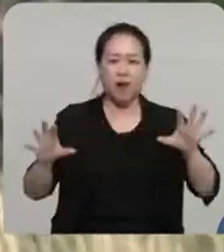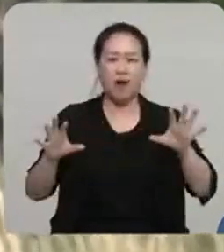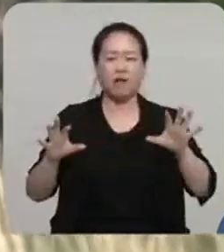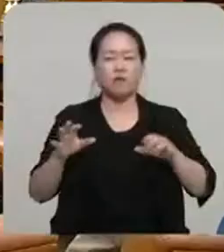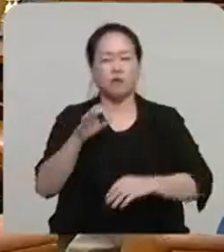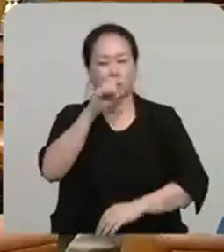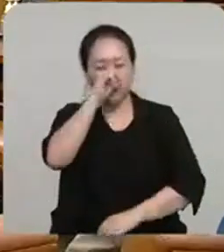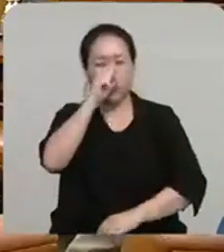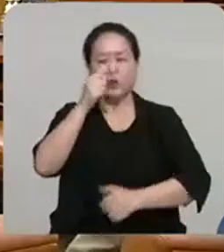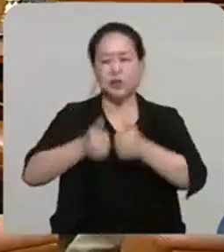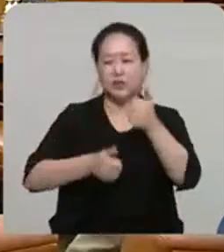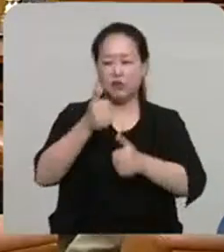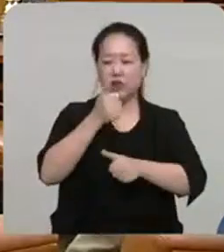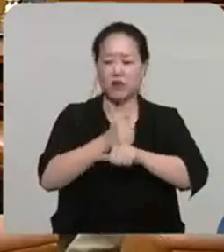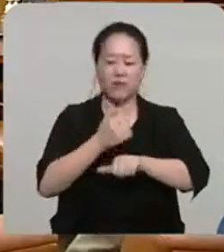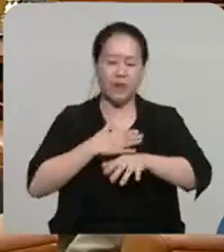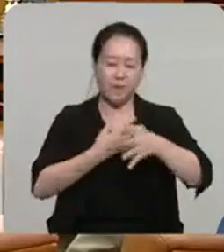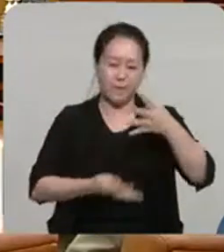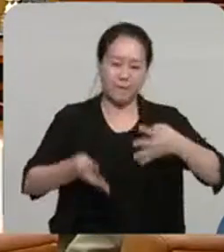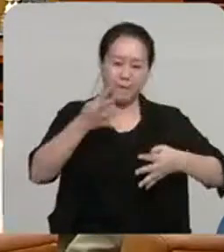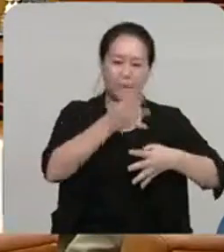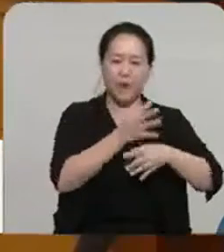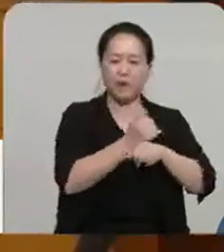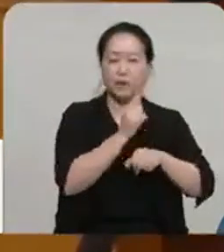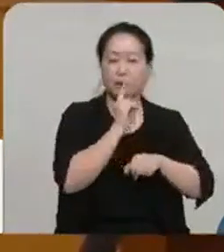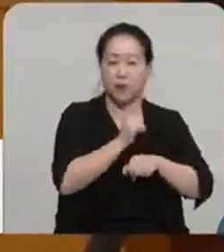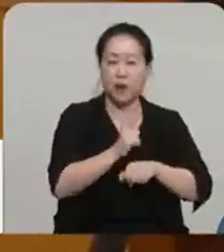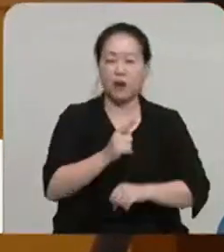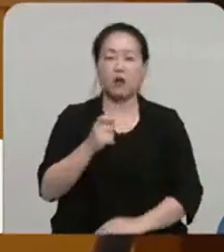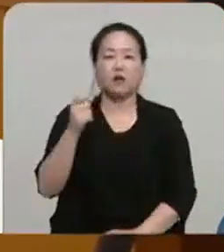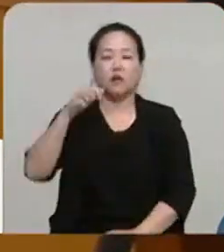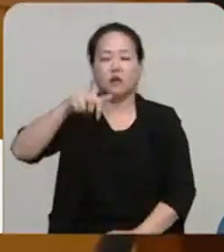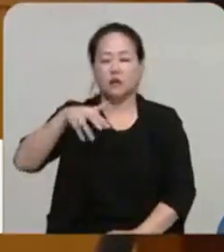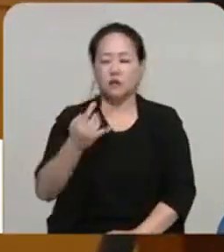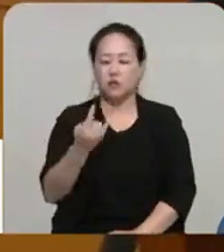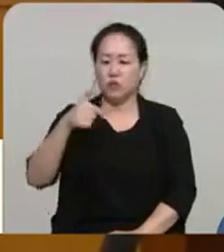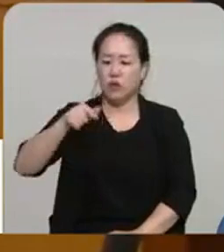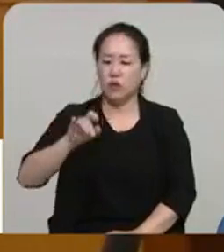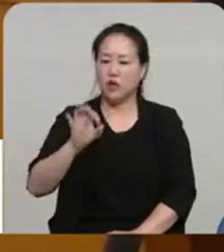민주당에 전북 출신 비례대표 의원 으로 최강욱 의원도 있지만 아직은